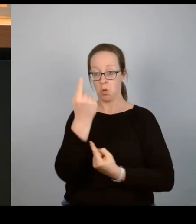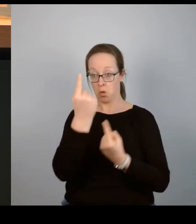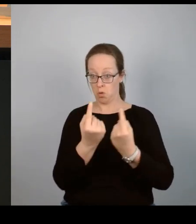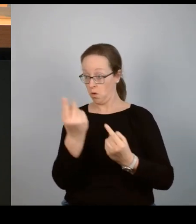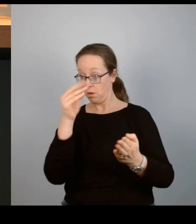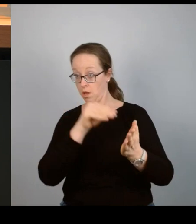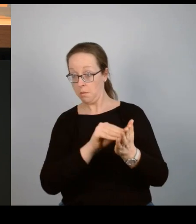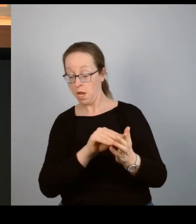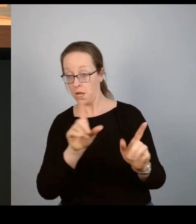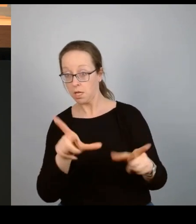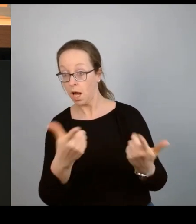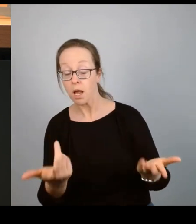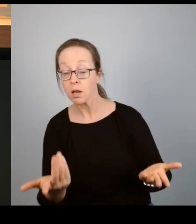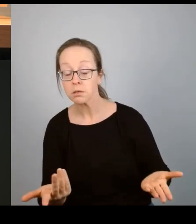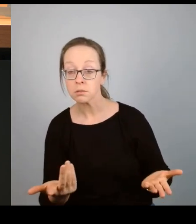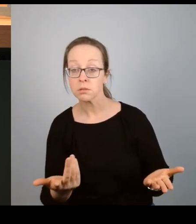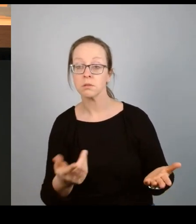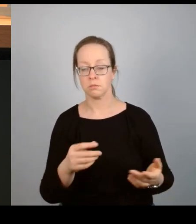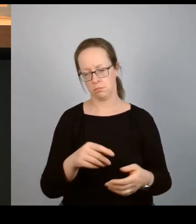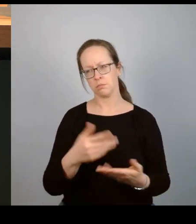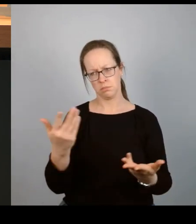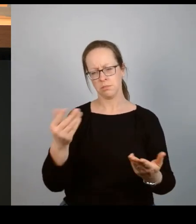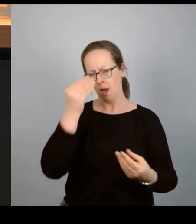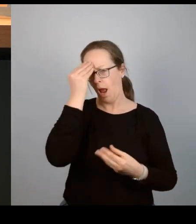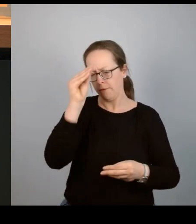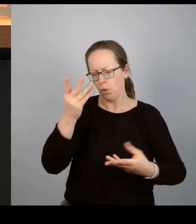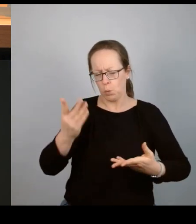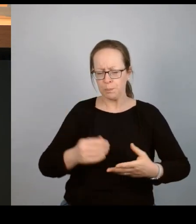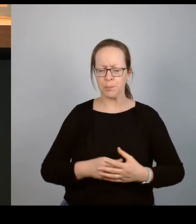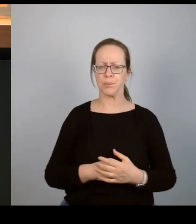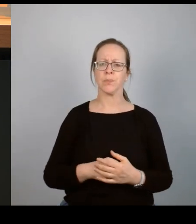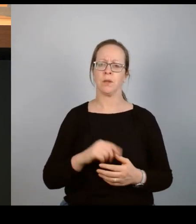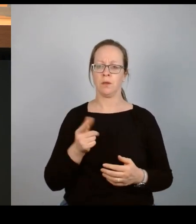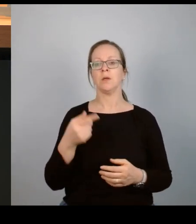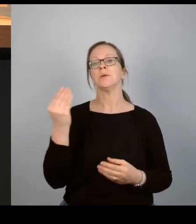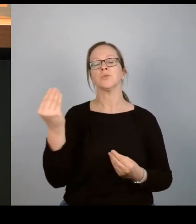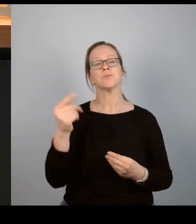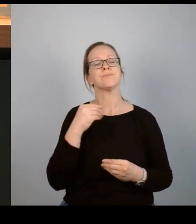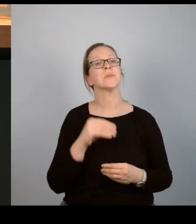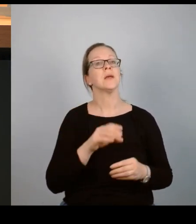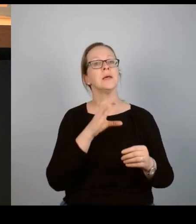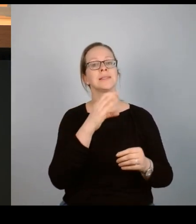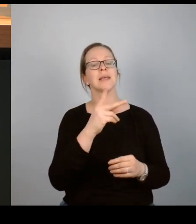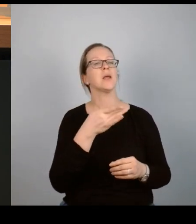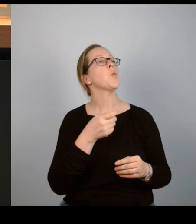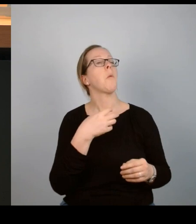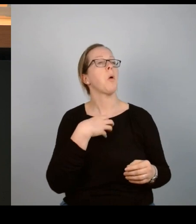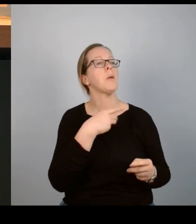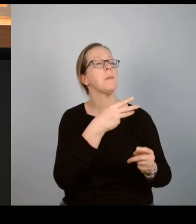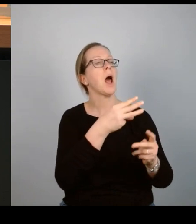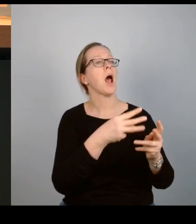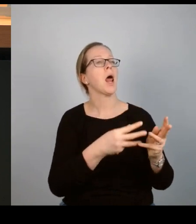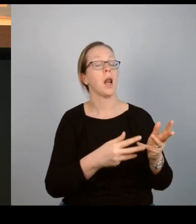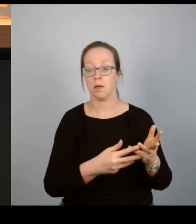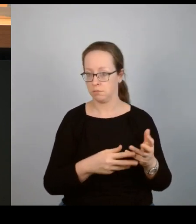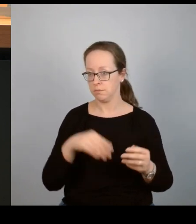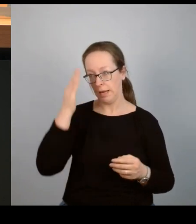Die hat sich vor der BVV vorgestellt und in Ihrer Vorstellung hat sie gesagt, sie hätte sich mal angeschaut. Was ist in der letzten Wahlperiode in Pankow eigentlich passiert?